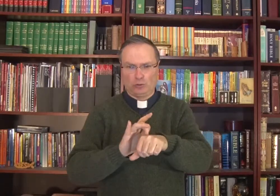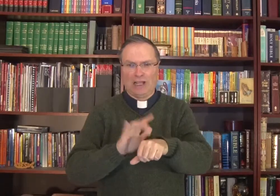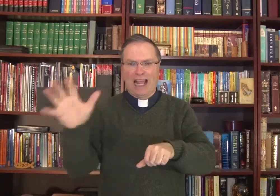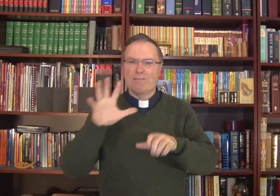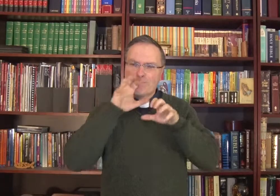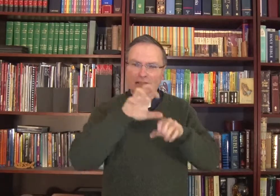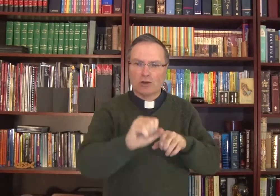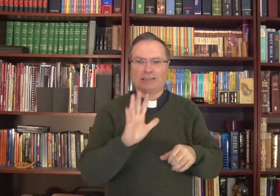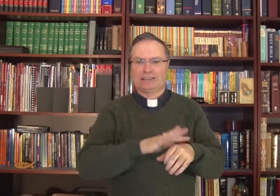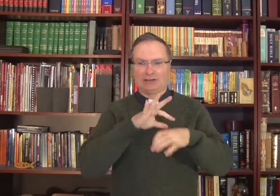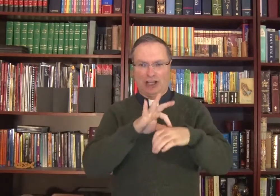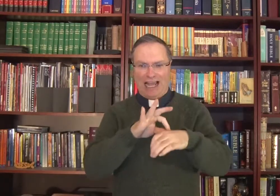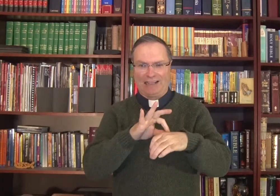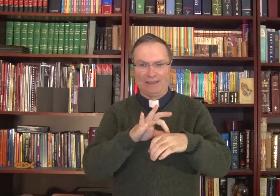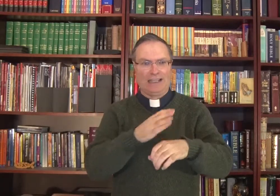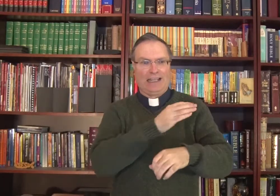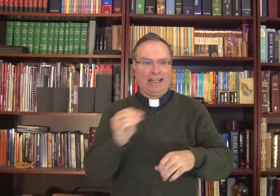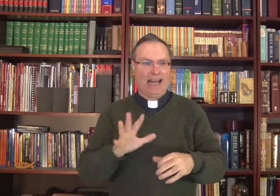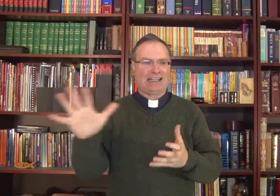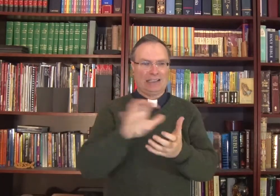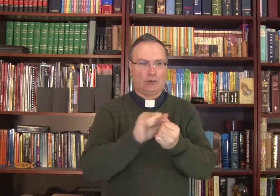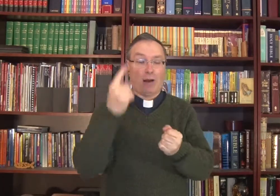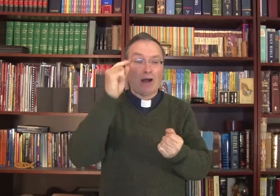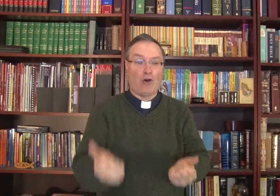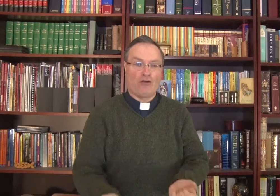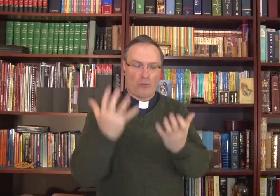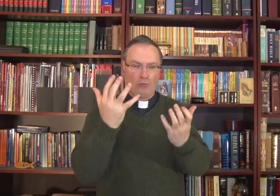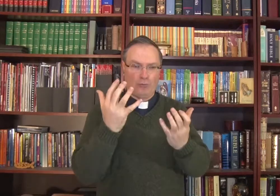elles mangeront sa chair et la détruiront par le feu.